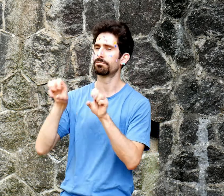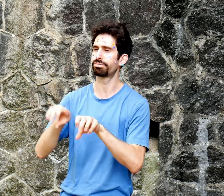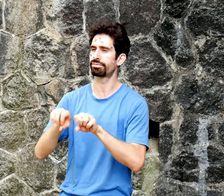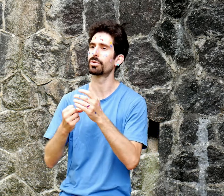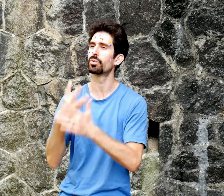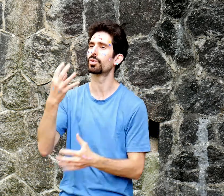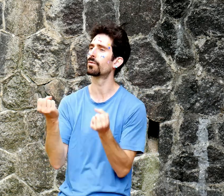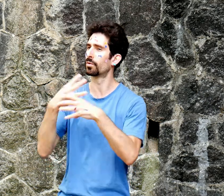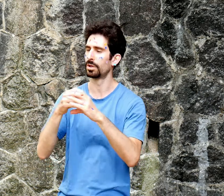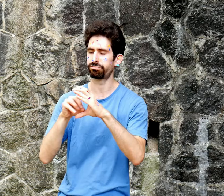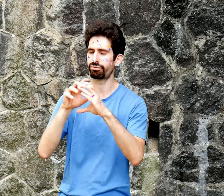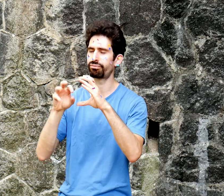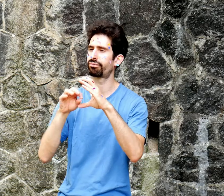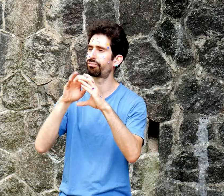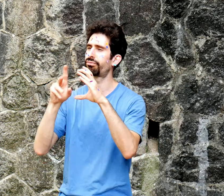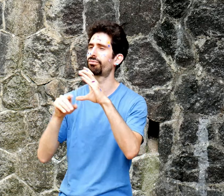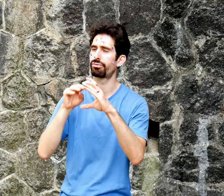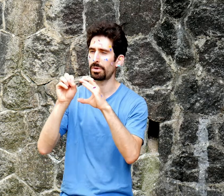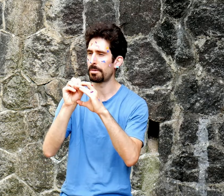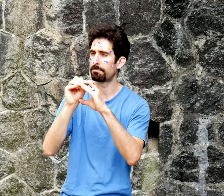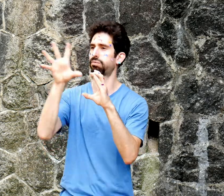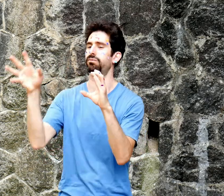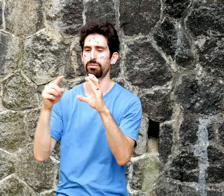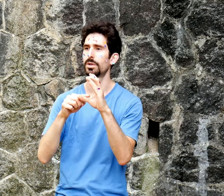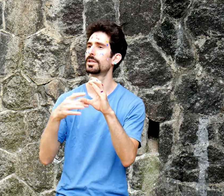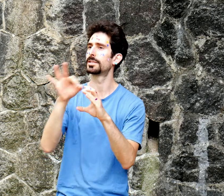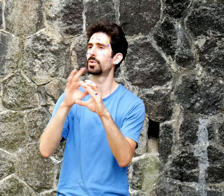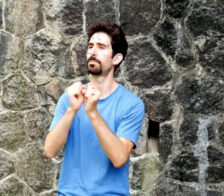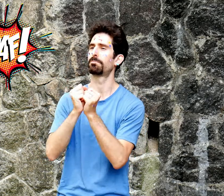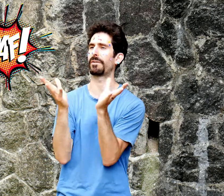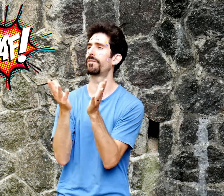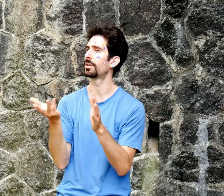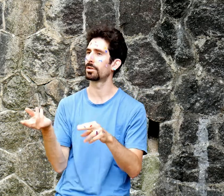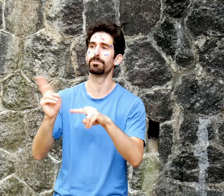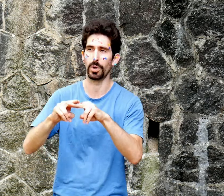Celle-ci produira des nouveaux virus. Puis la cellule éclate et meurt.